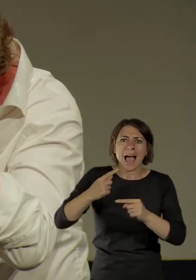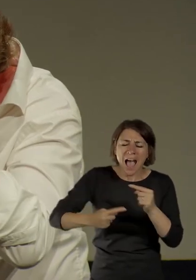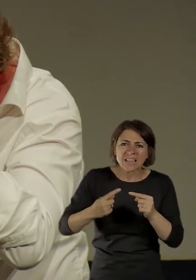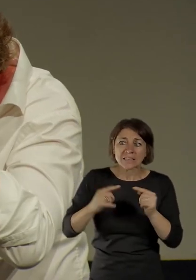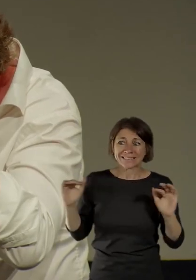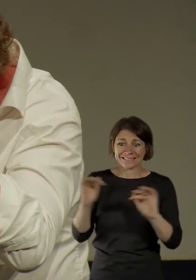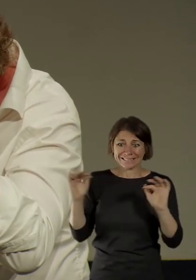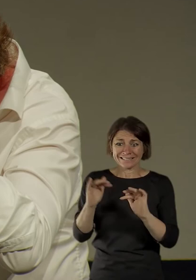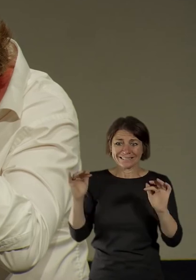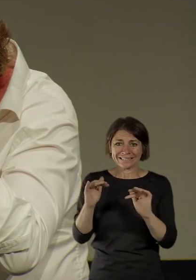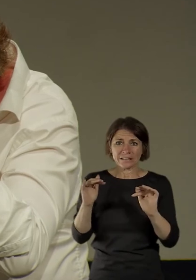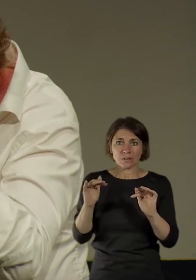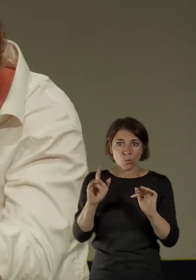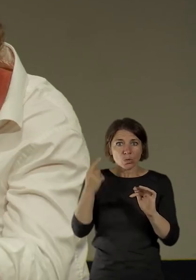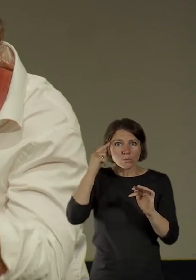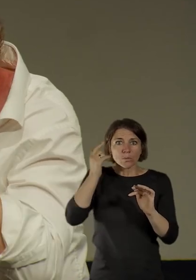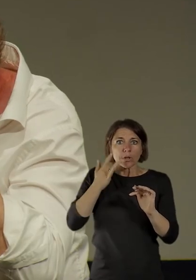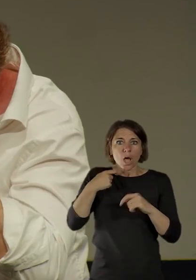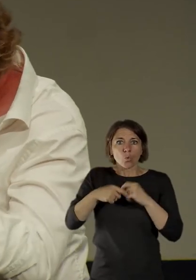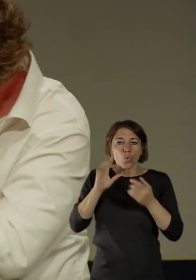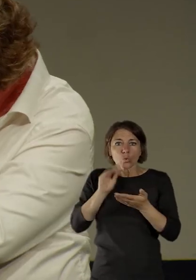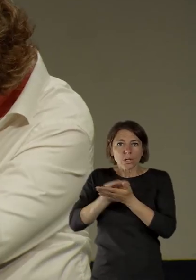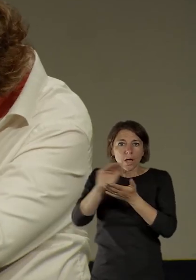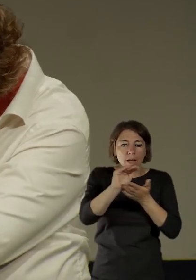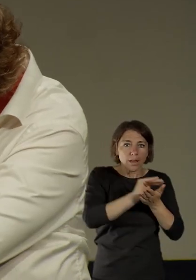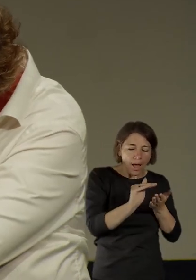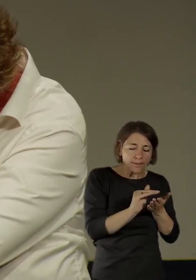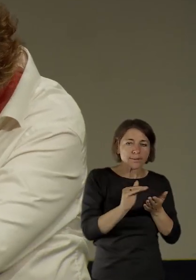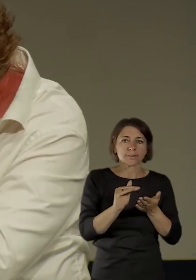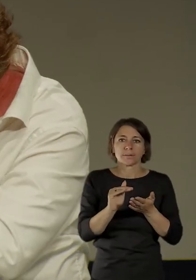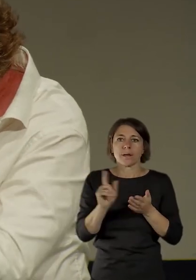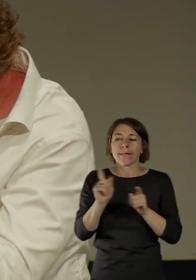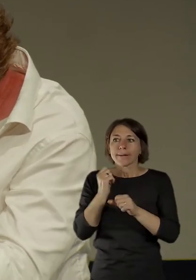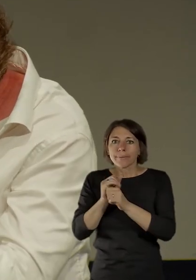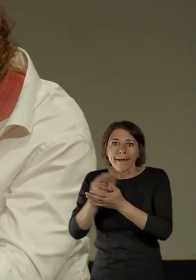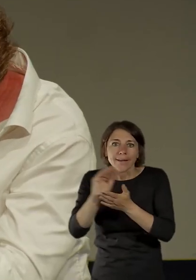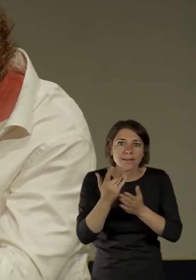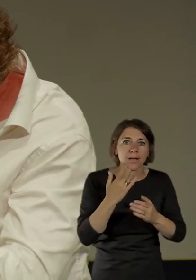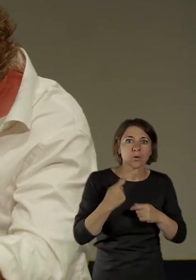A proto vznikl ten materiál, který ukazoval Jiří, s těmo zákresy.